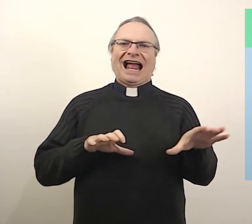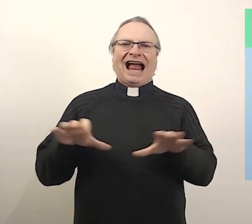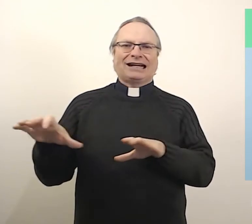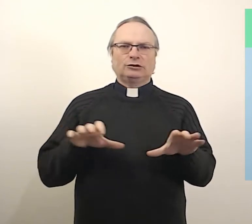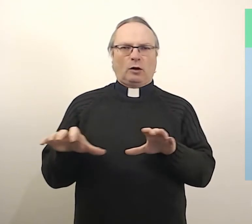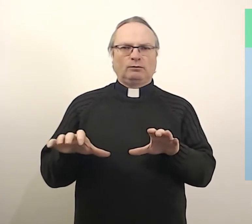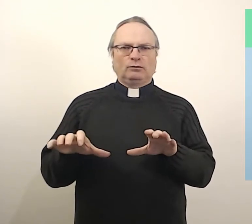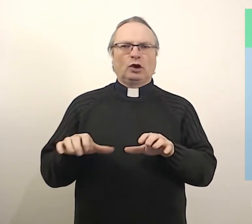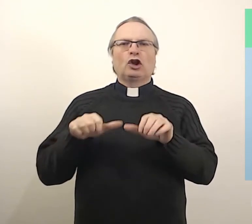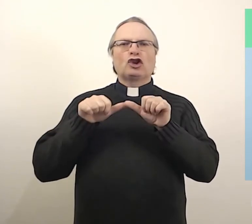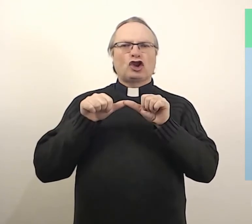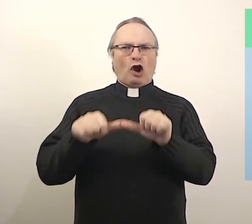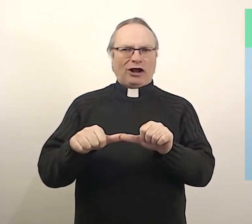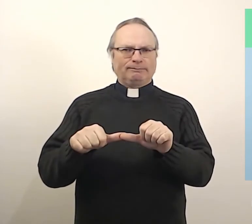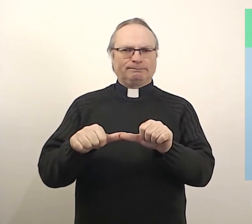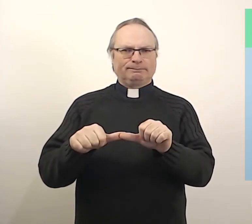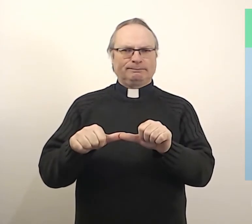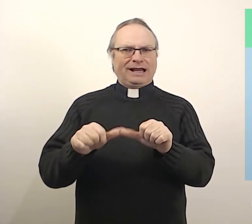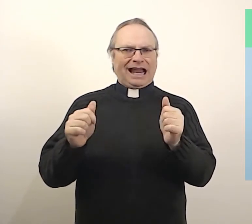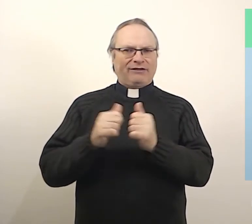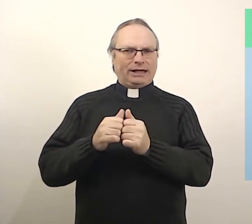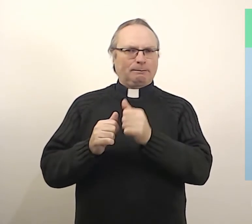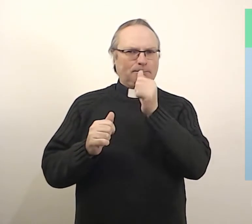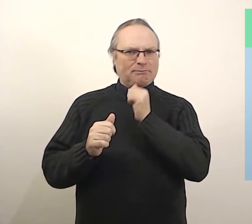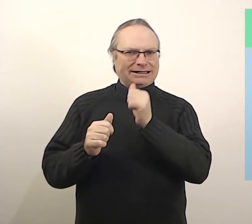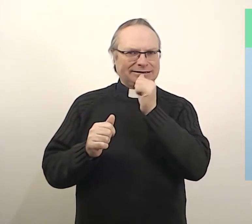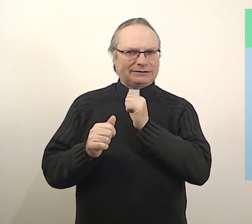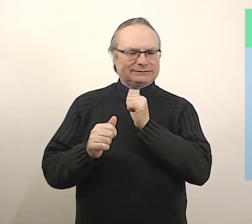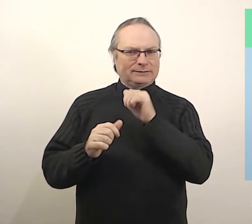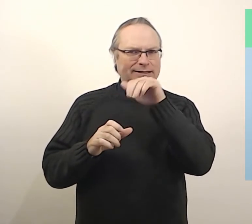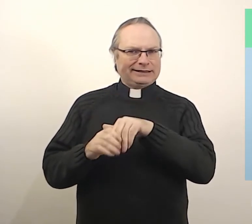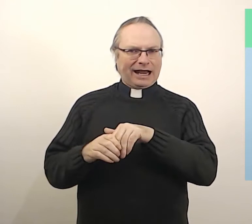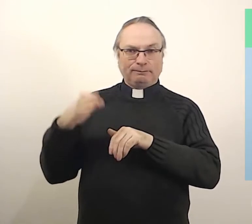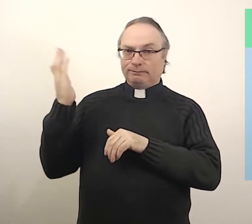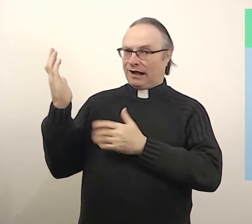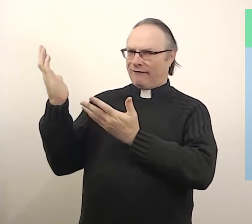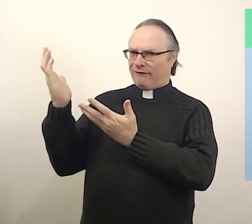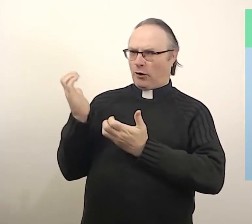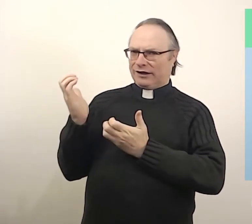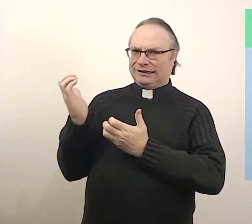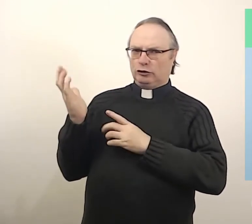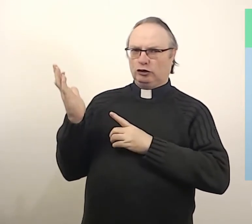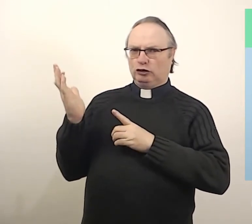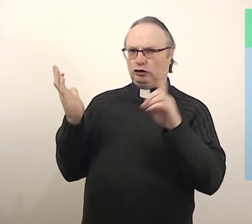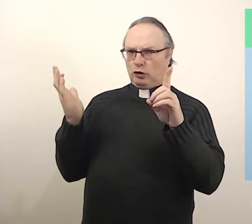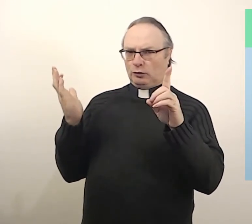Action de demeurer avec patience dans la volonté de Dieu